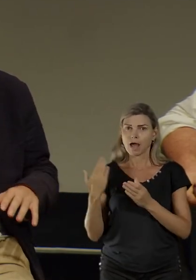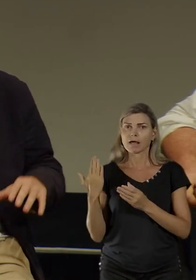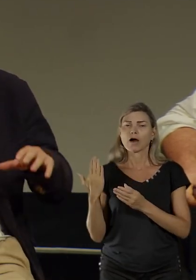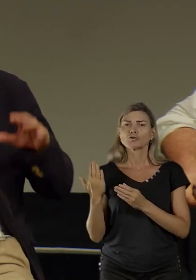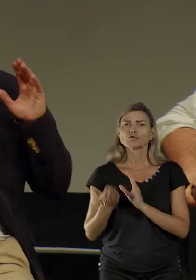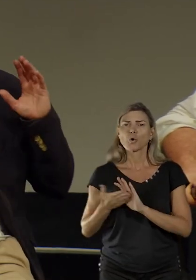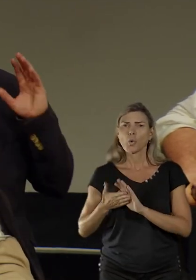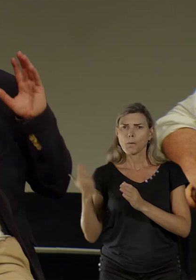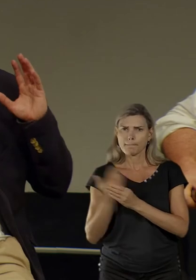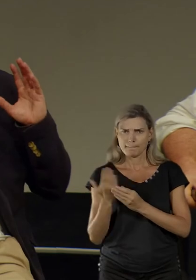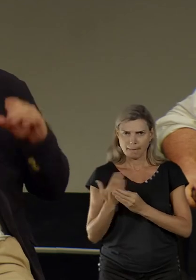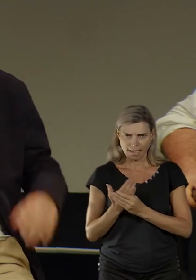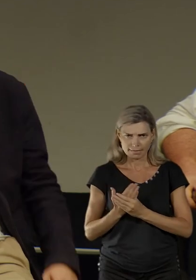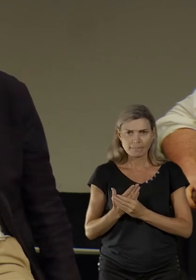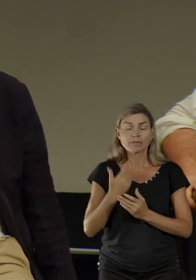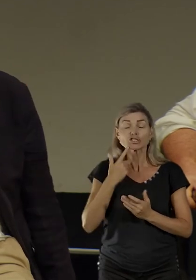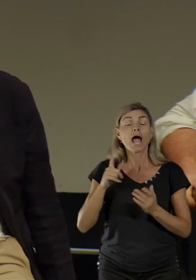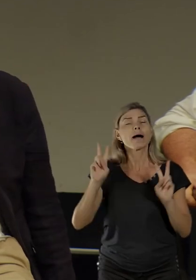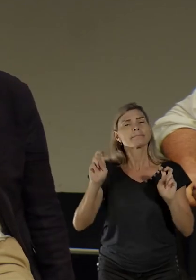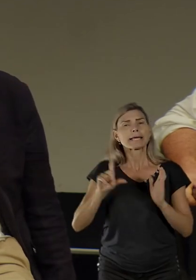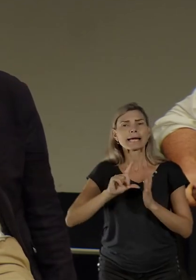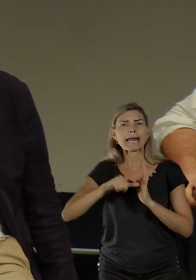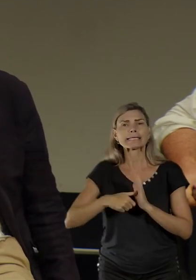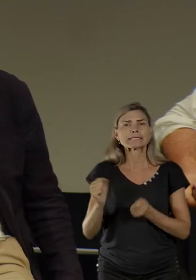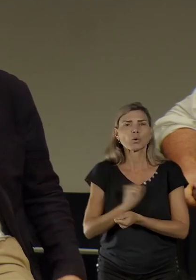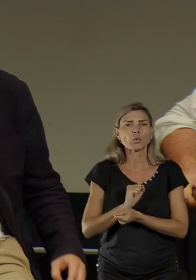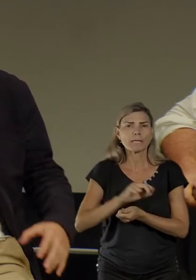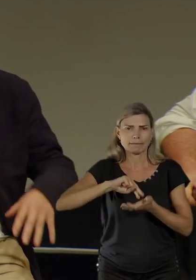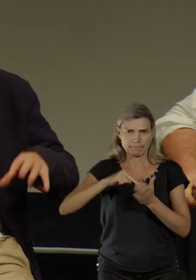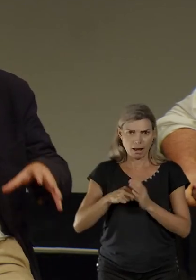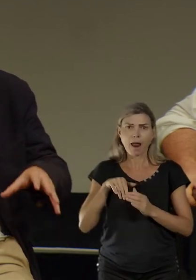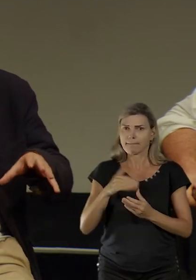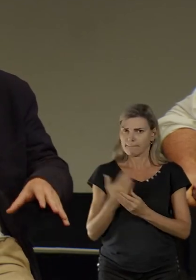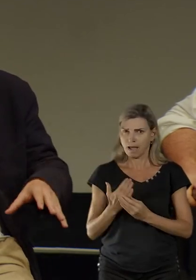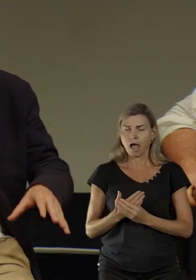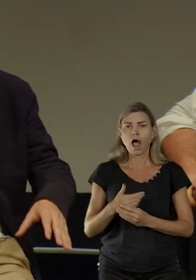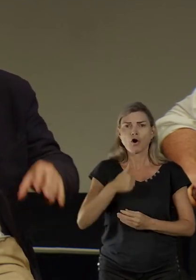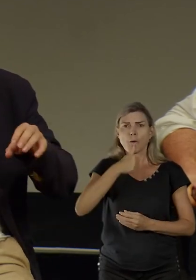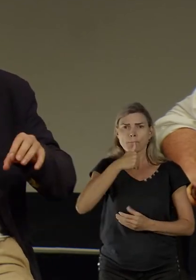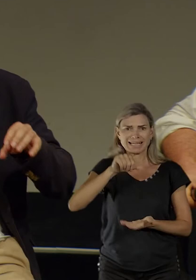ale jsou to ještě ZURky, krajský územní plán, jako jedno centrum města a tzv.